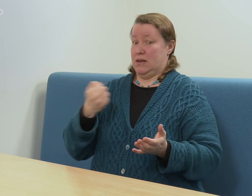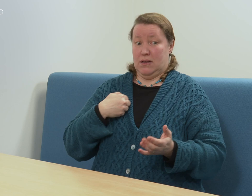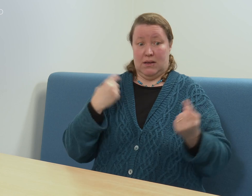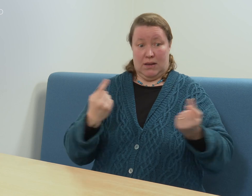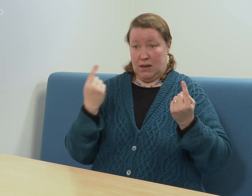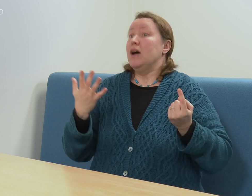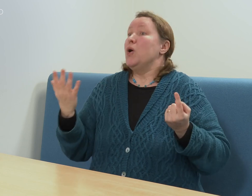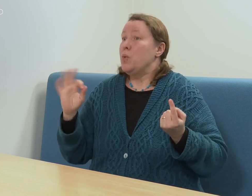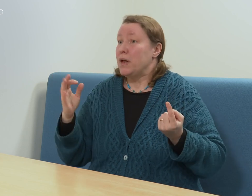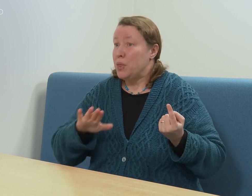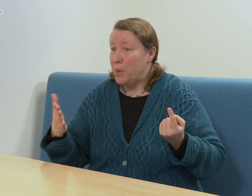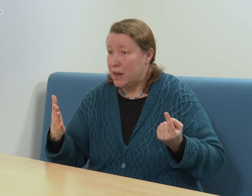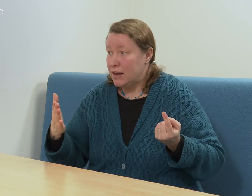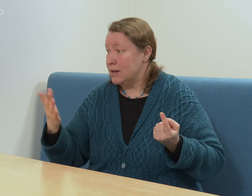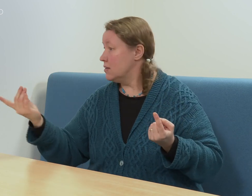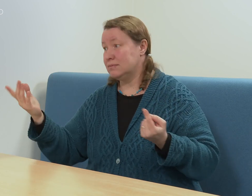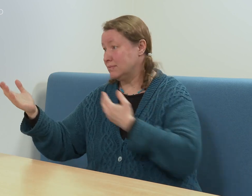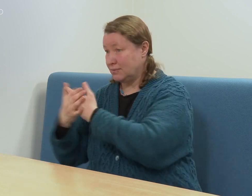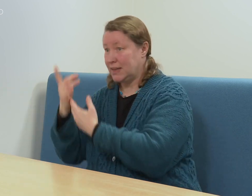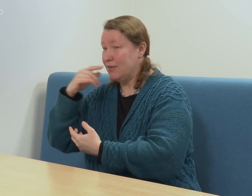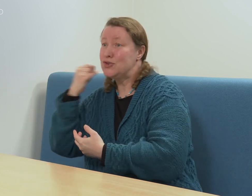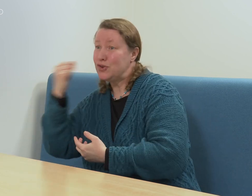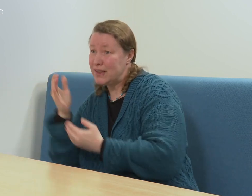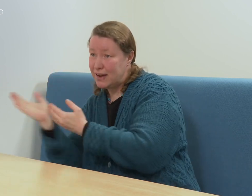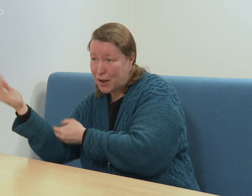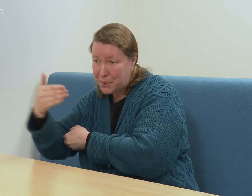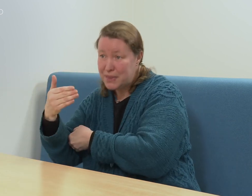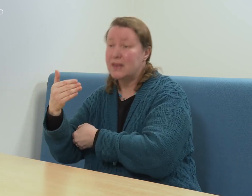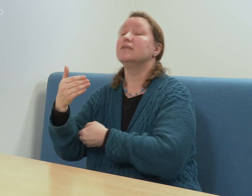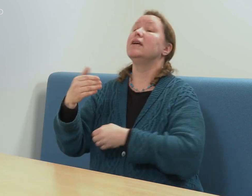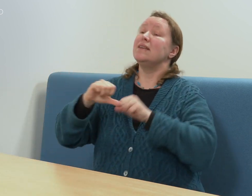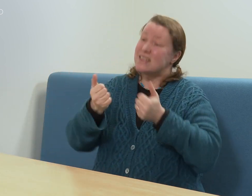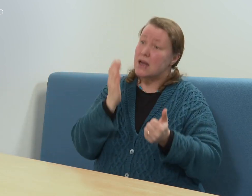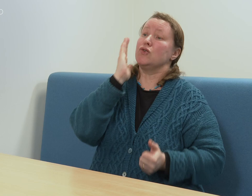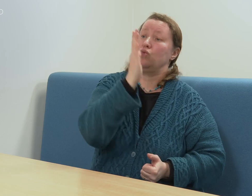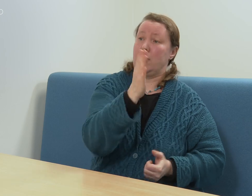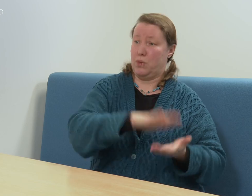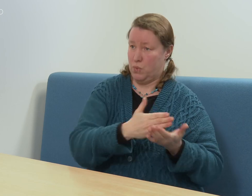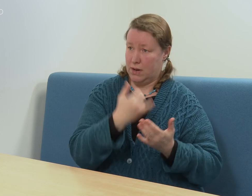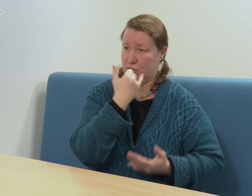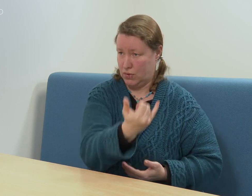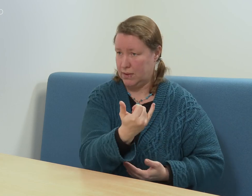ja hätätilanne iskee, voi tulkkiin ottaa suoraan yhteyttä.